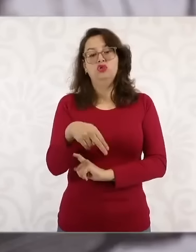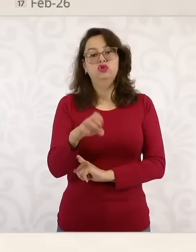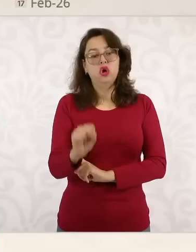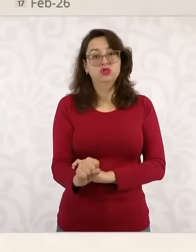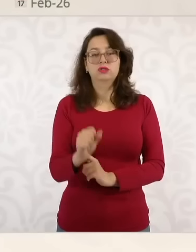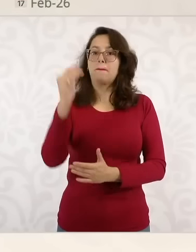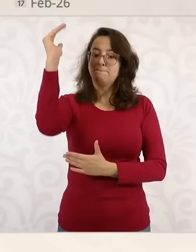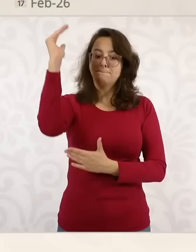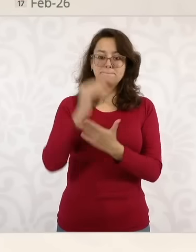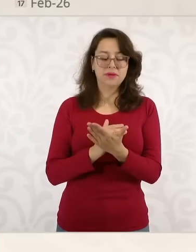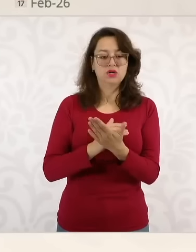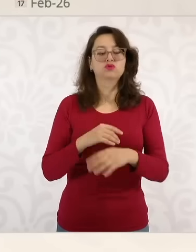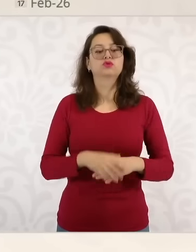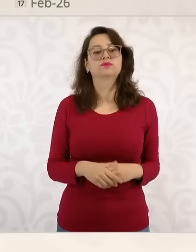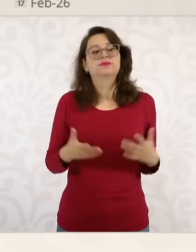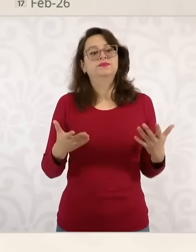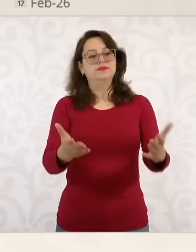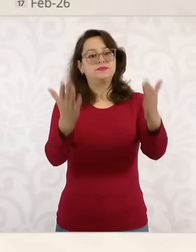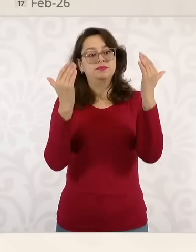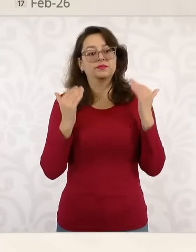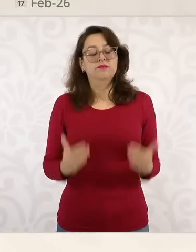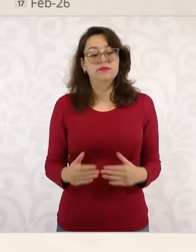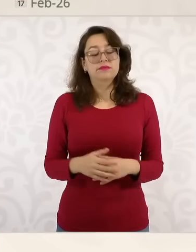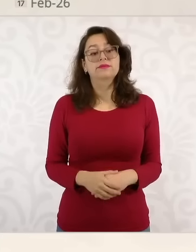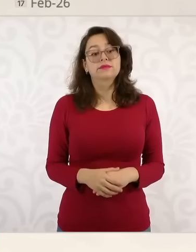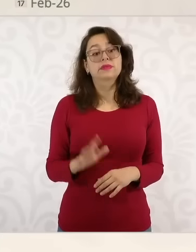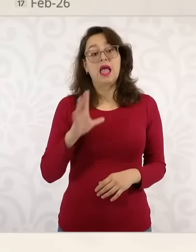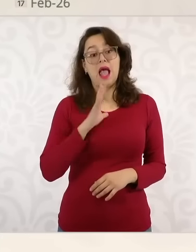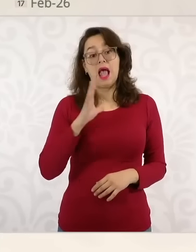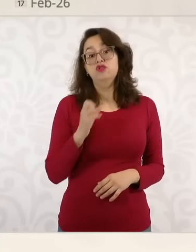Aquí en esta lámina les queremos presentar dos proyectos fotovoltaicos que van a adicionar